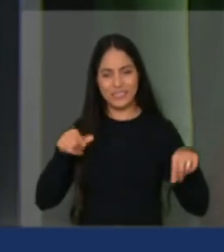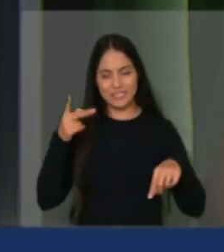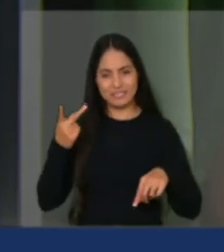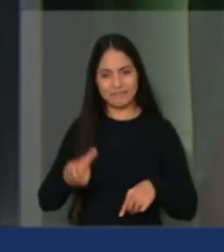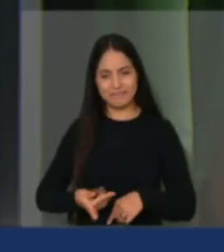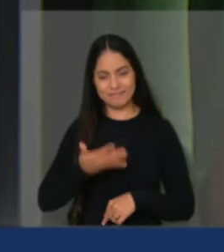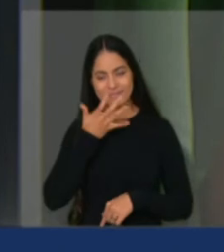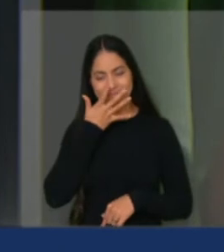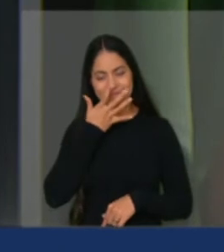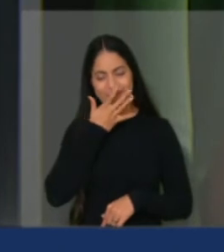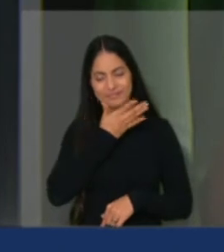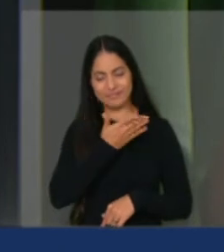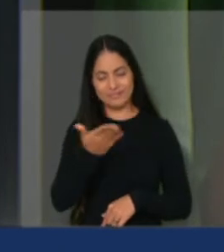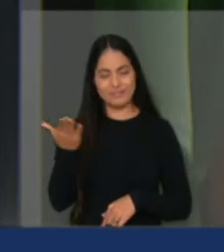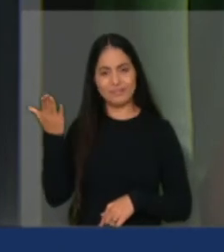ACOMPANHAM. OLHA, O ARGUMENTO CENTRAL, DOS GOVERNOS, QUANDO